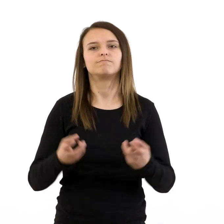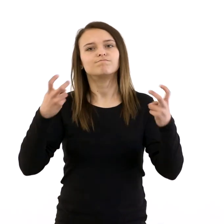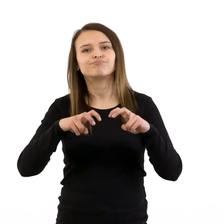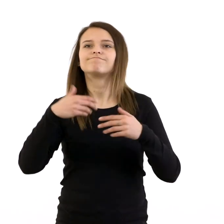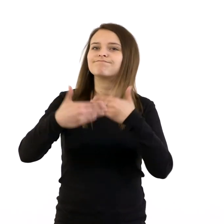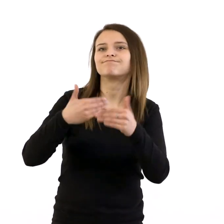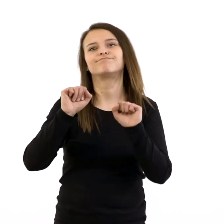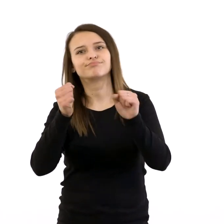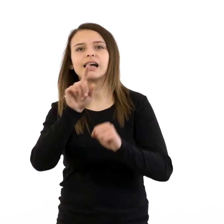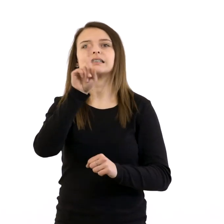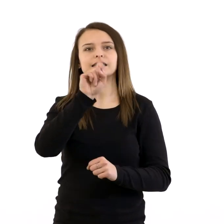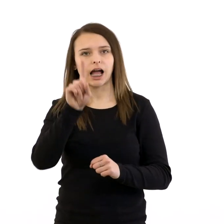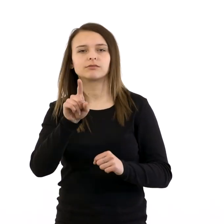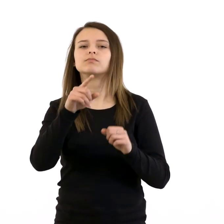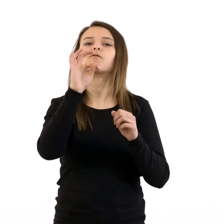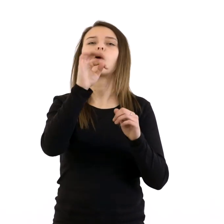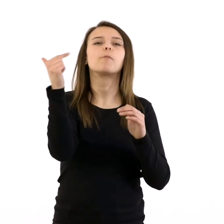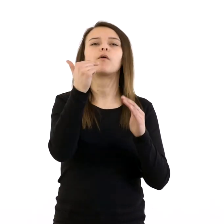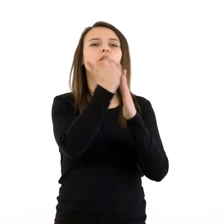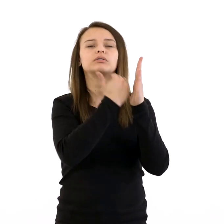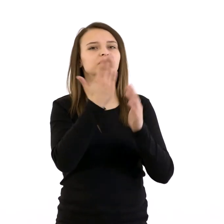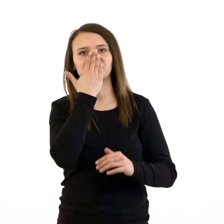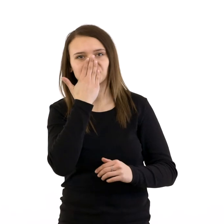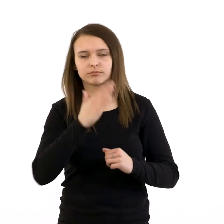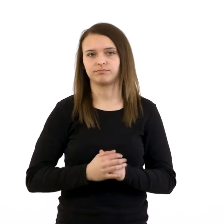Jakie są obowiązki związane z prowadzeniem ZAZ?